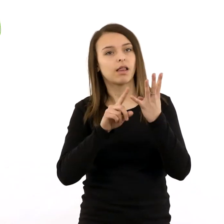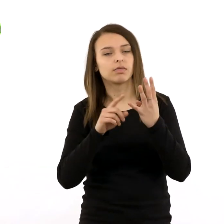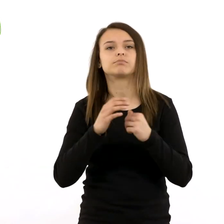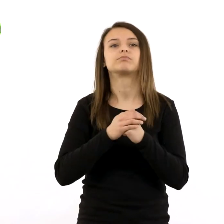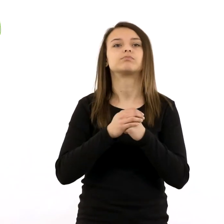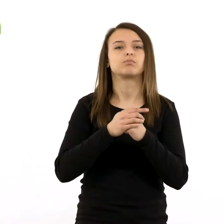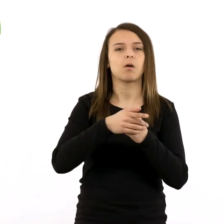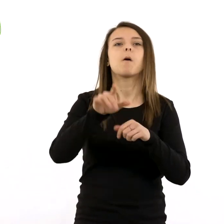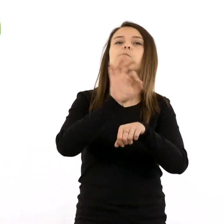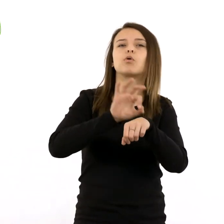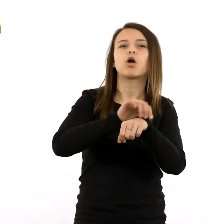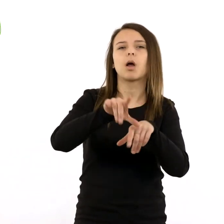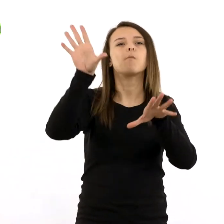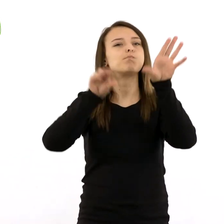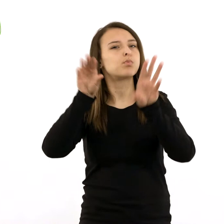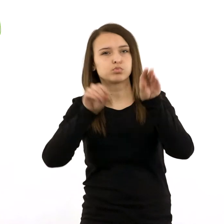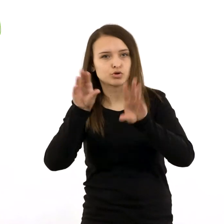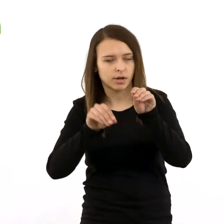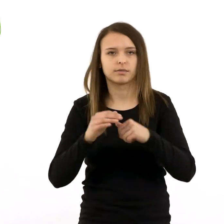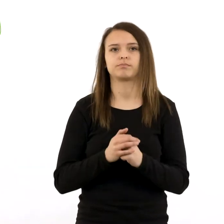budżet projektu;